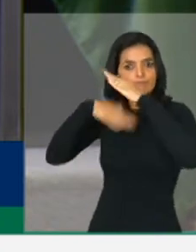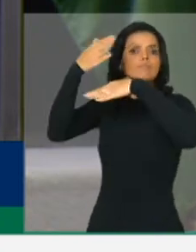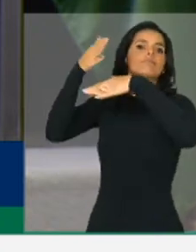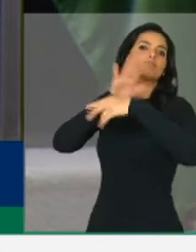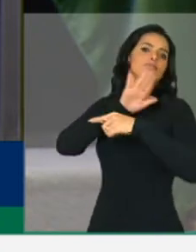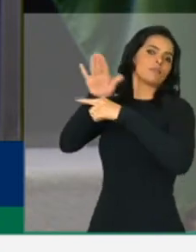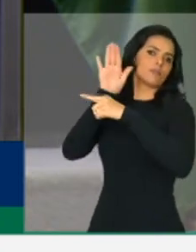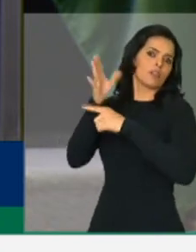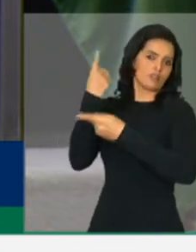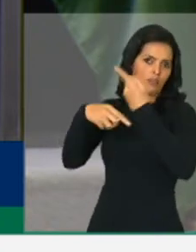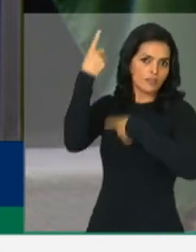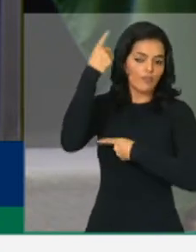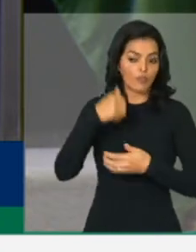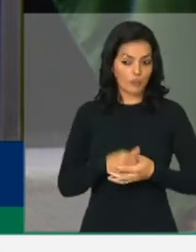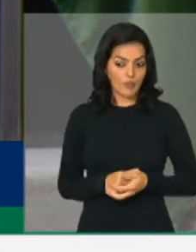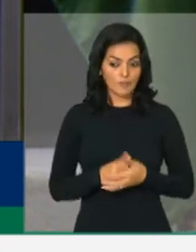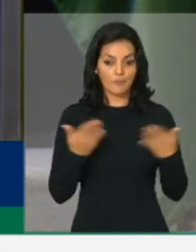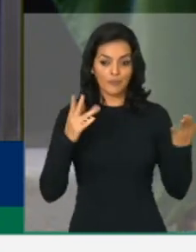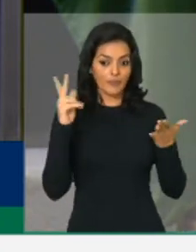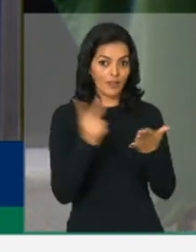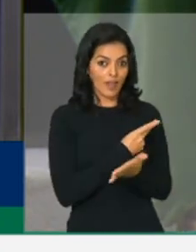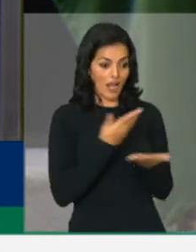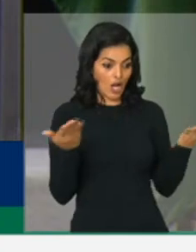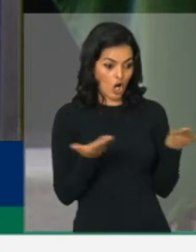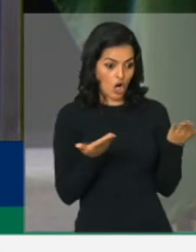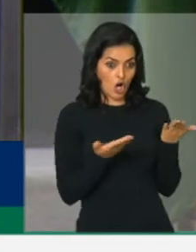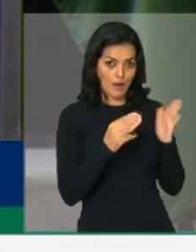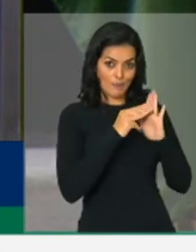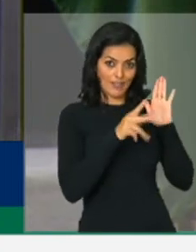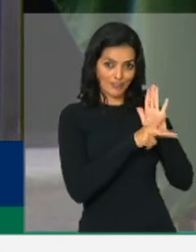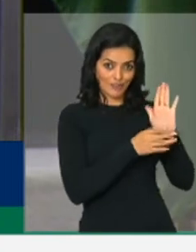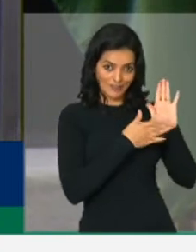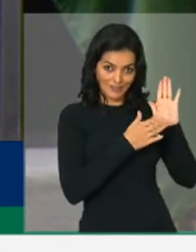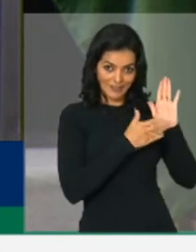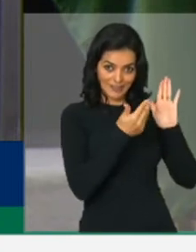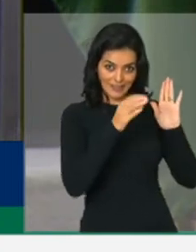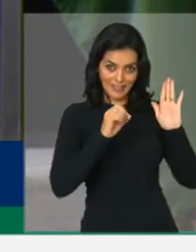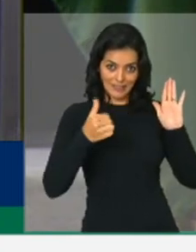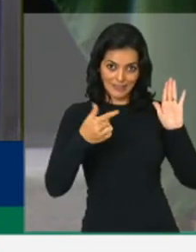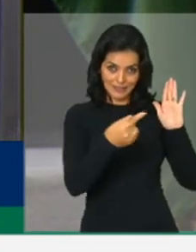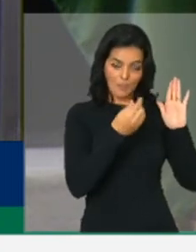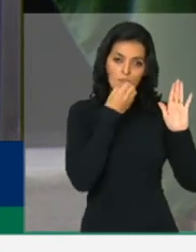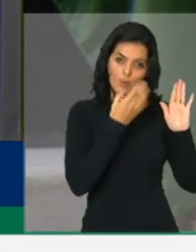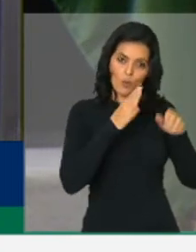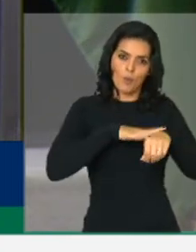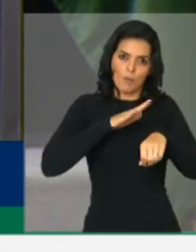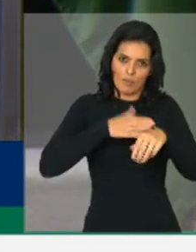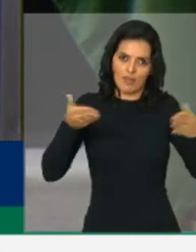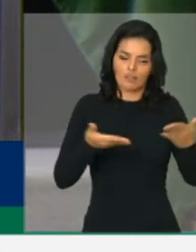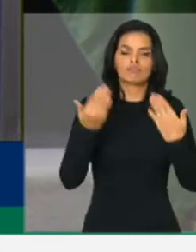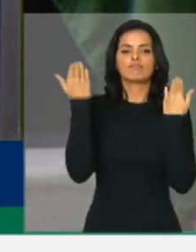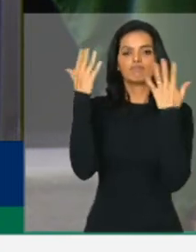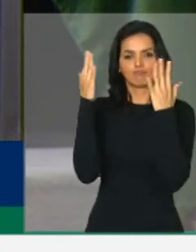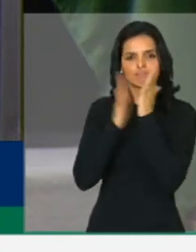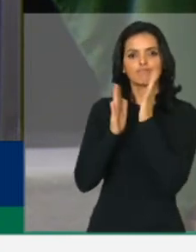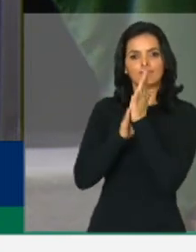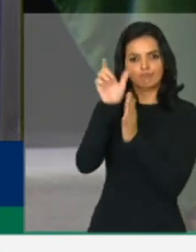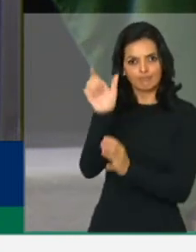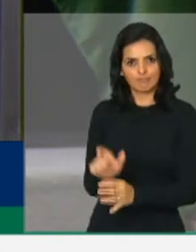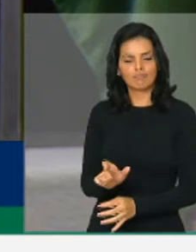PRA QUE ESSAS EMPRESAS PUDESSEM REVER SEU PASSIVO CRUEL, PUDESSEM SE RE BLIRD E PODE TER ACESSO INCLUSIVE A NOVOS CRÉDITOS, NOVOS